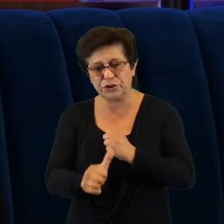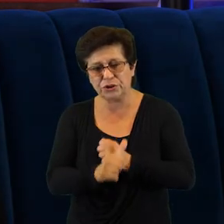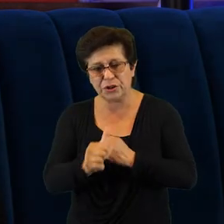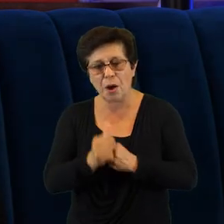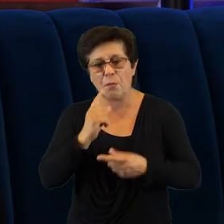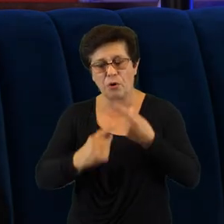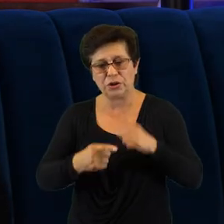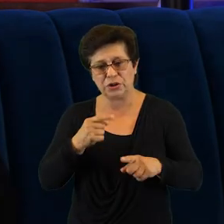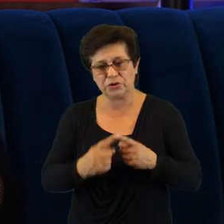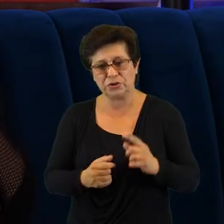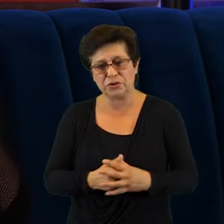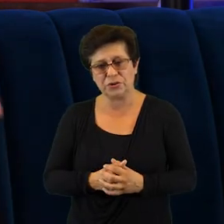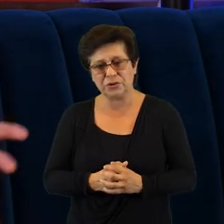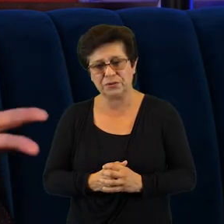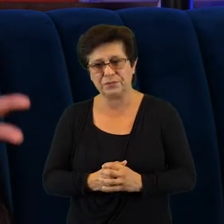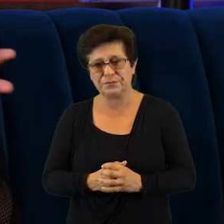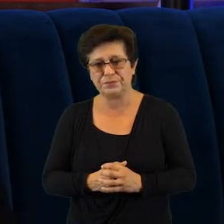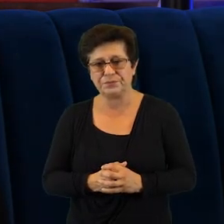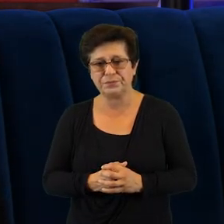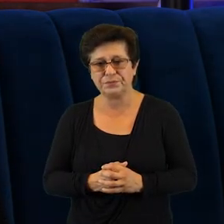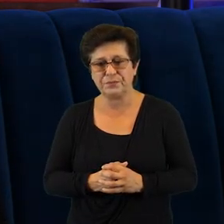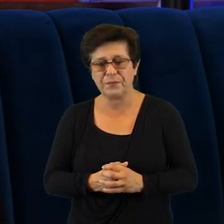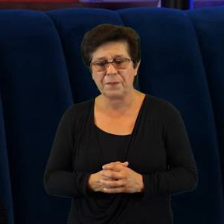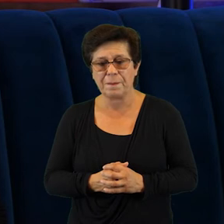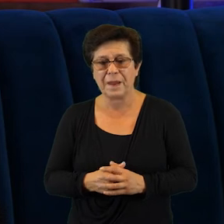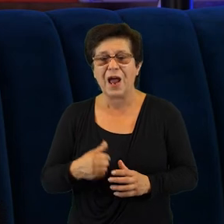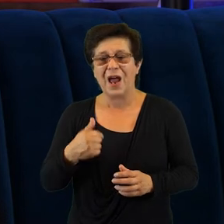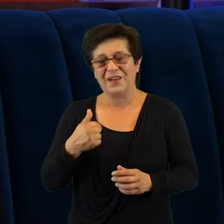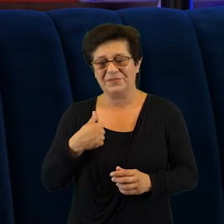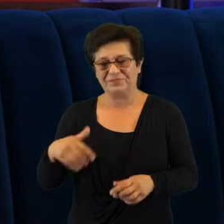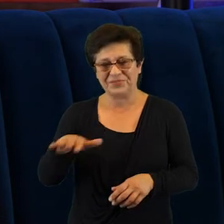bo wprawdzie mamy atmosferę kawiarnianą,